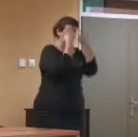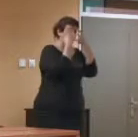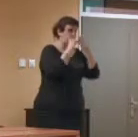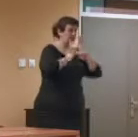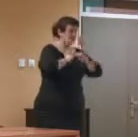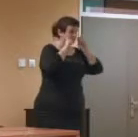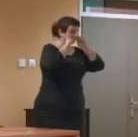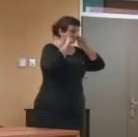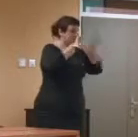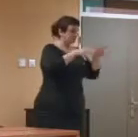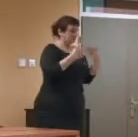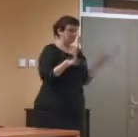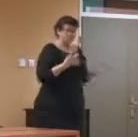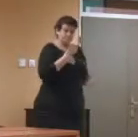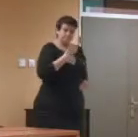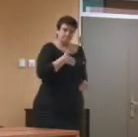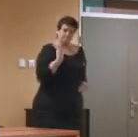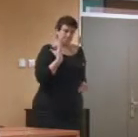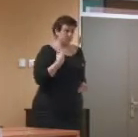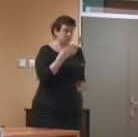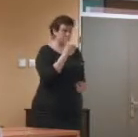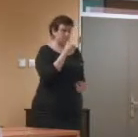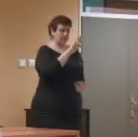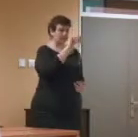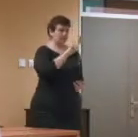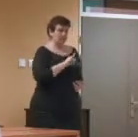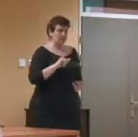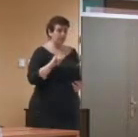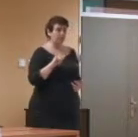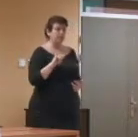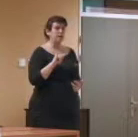y hacen llorar y dan mucha rabia, como el caso de Vicente Sanz, el caso de la violación, de un personaje